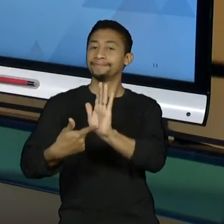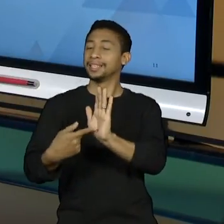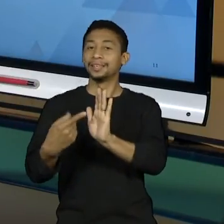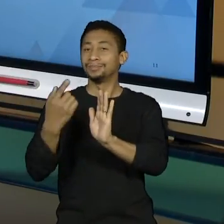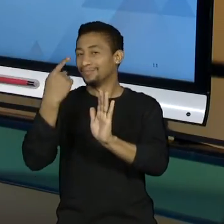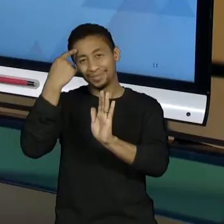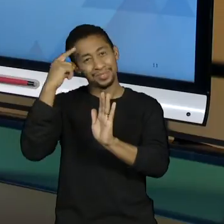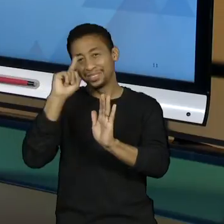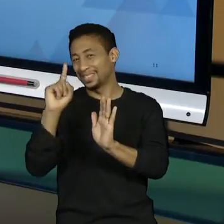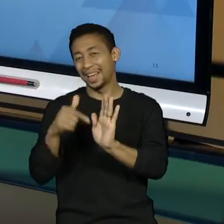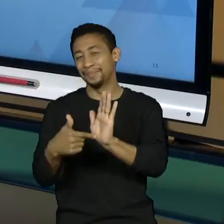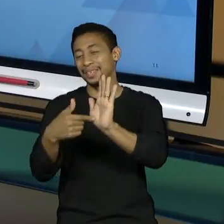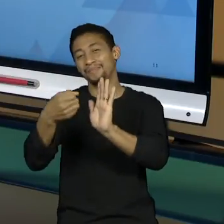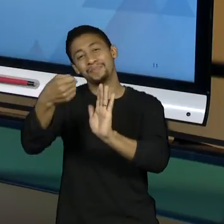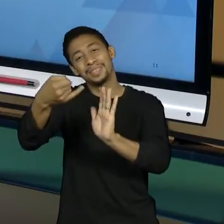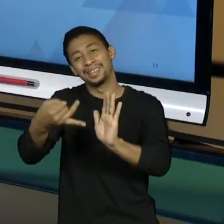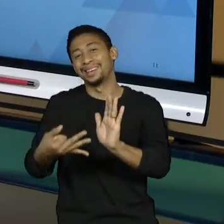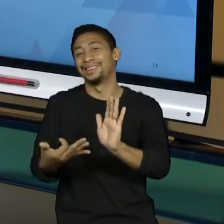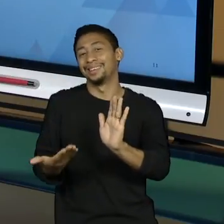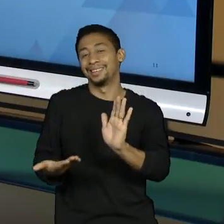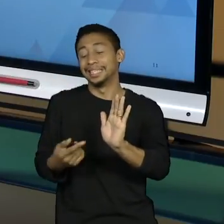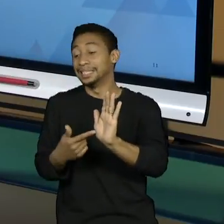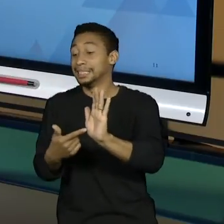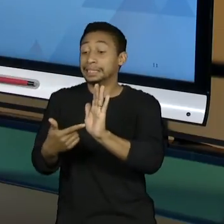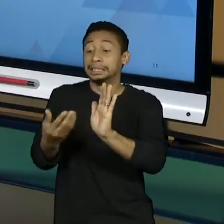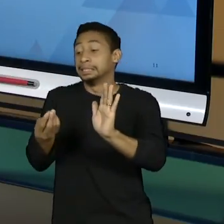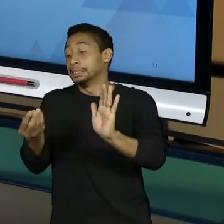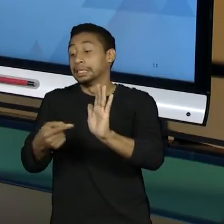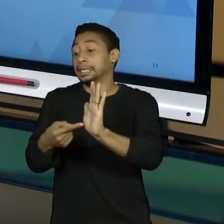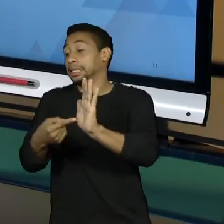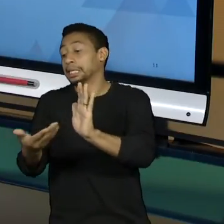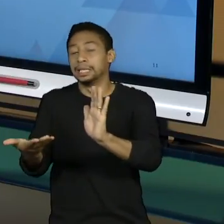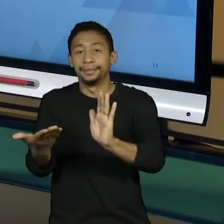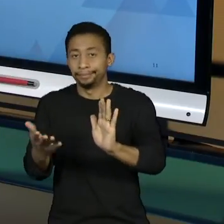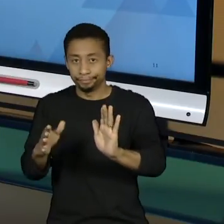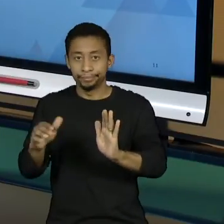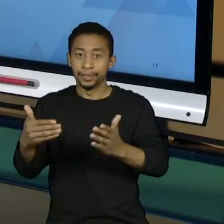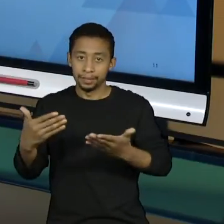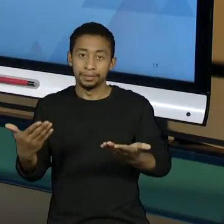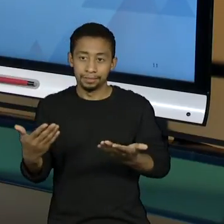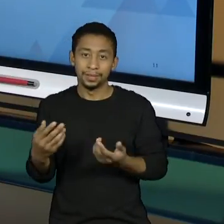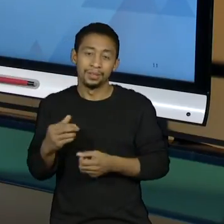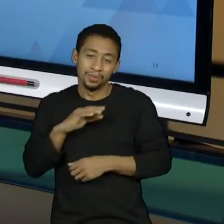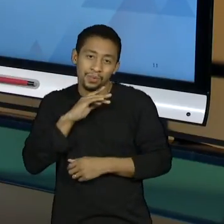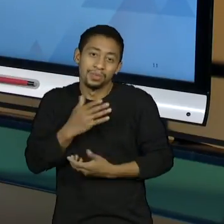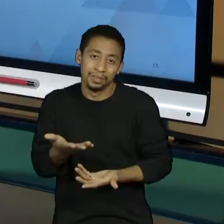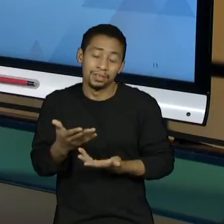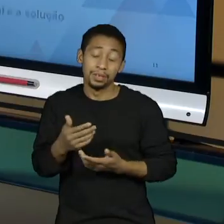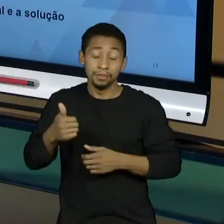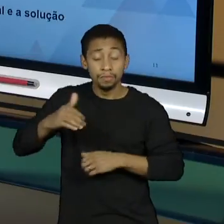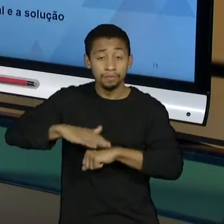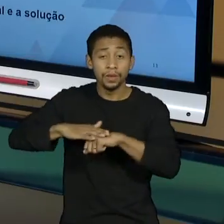SURPREENDE, MAS DEPOIS, NÉ? ENTÃO A APRESENTAÇÃO É ALGO IMPORTANTE. ENTÃO FAÇA ESSA AVALIAÇÃO.